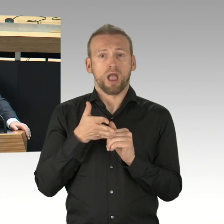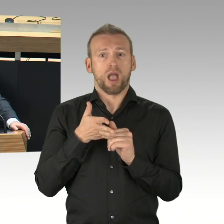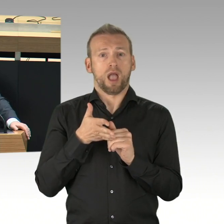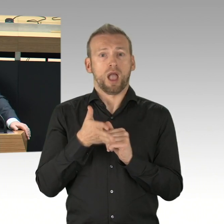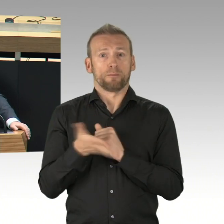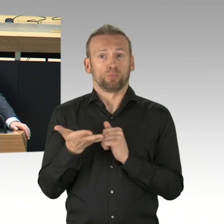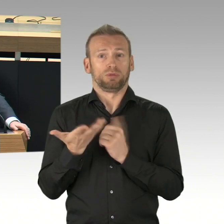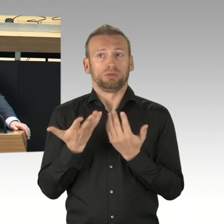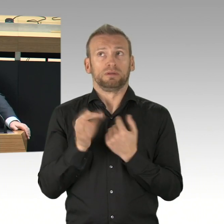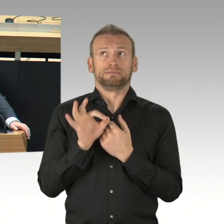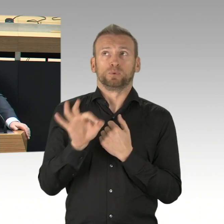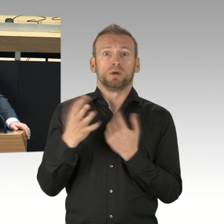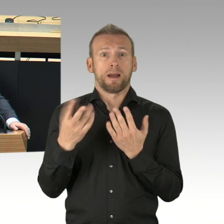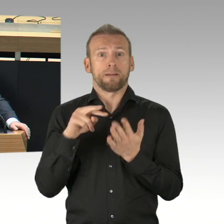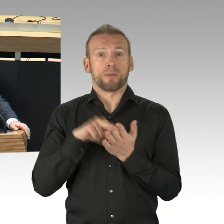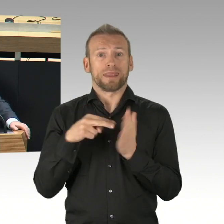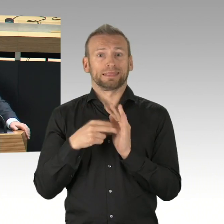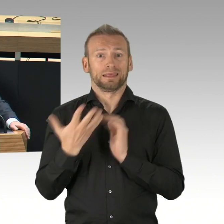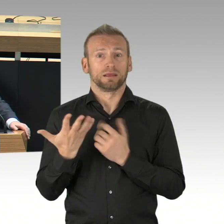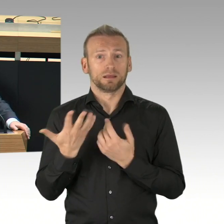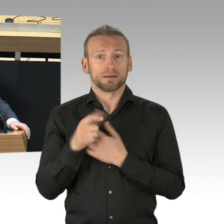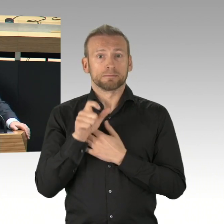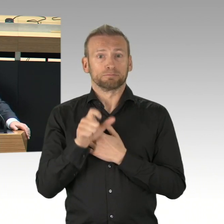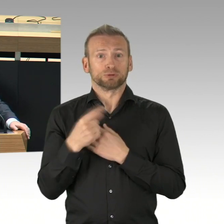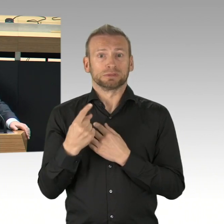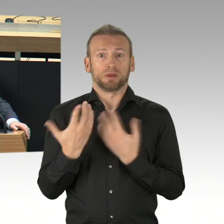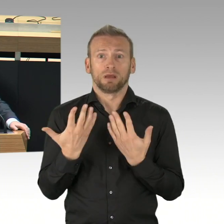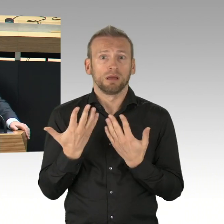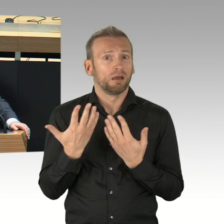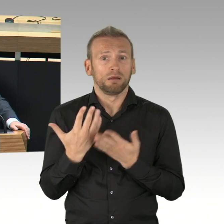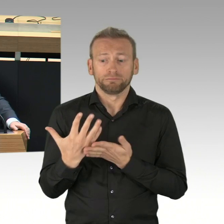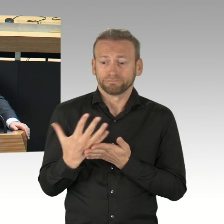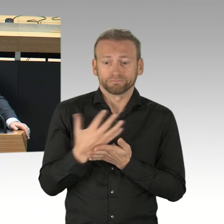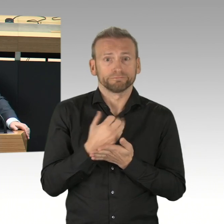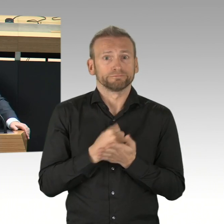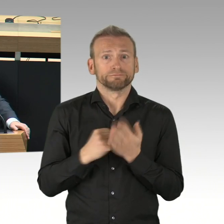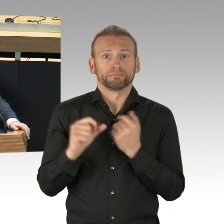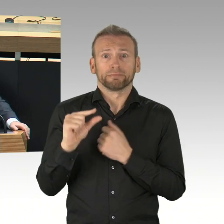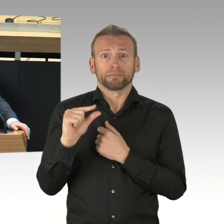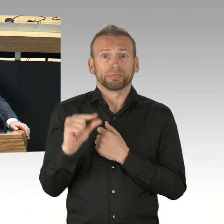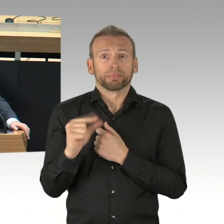Sie müssen praktisch der Miete ihres Vermieters widersprechen und müssen dann die Miete zurückhalten.